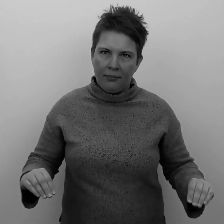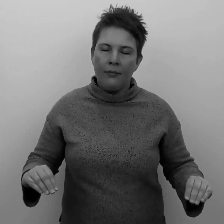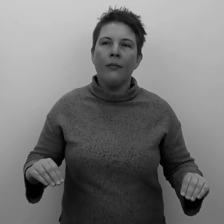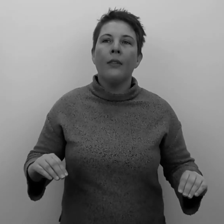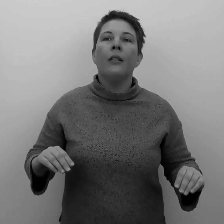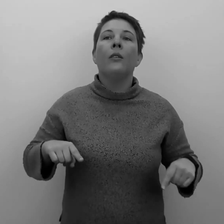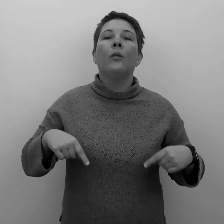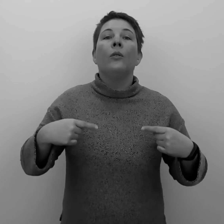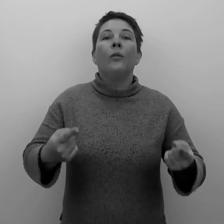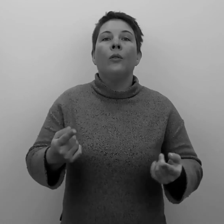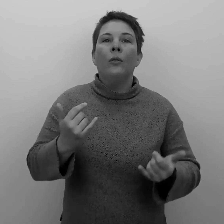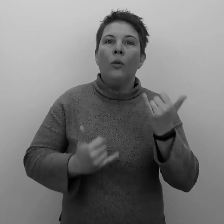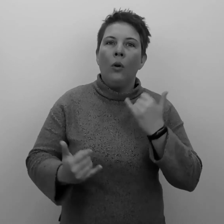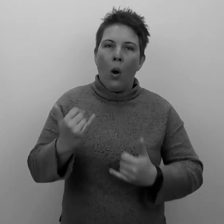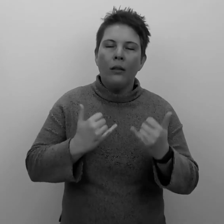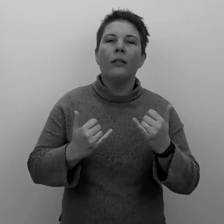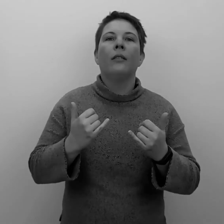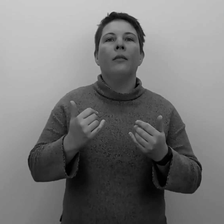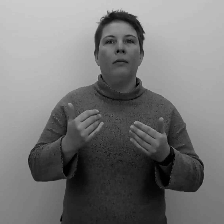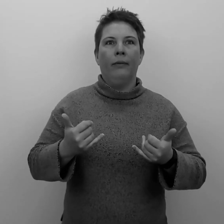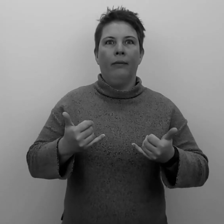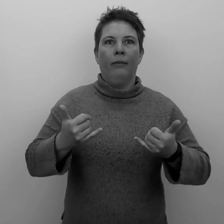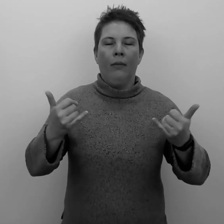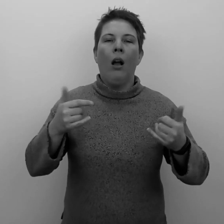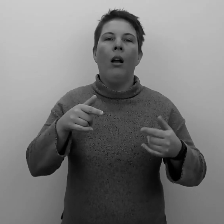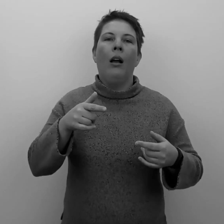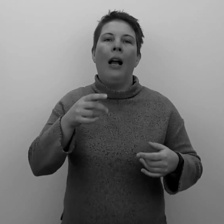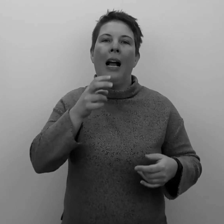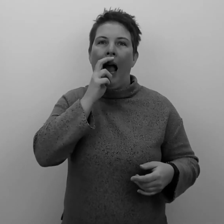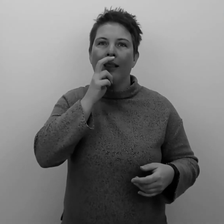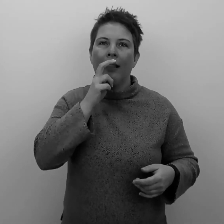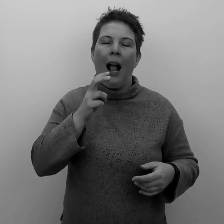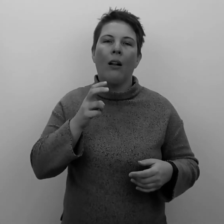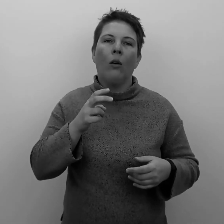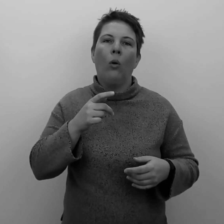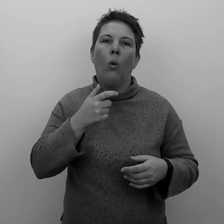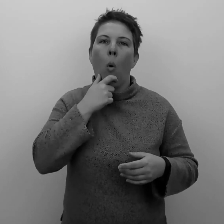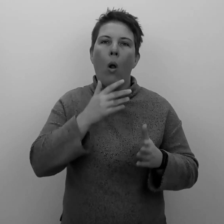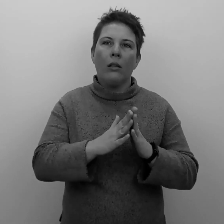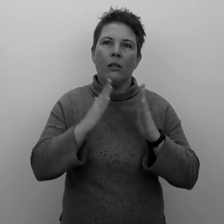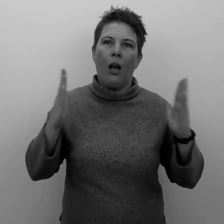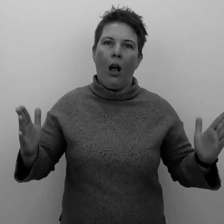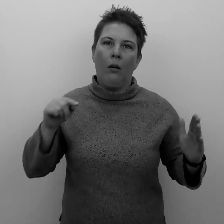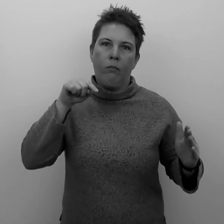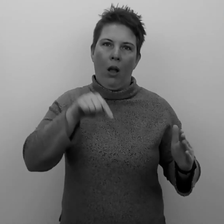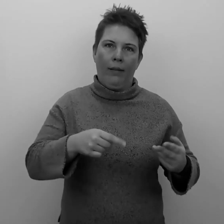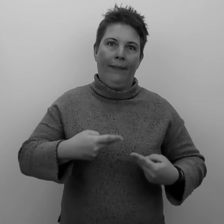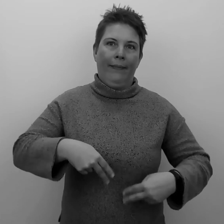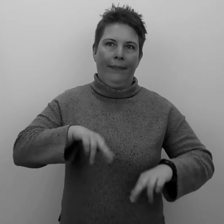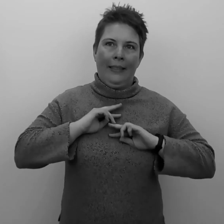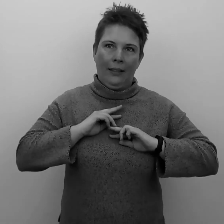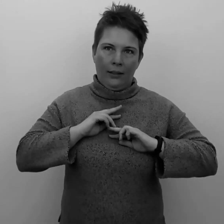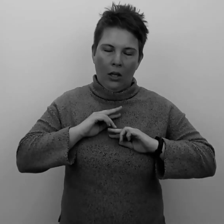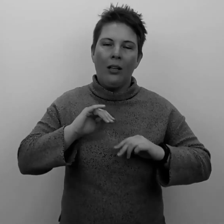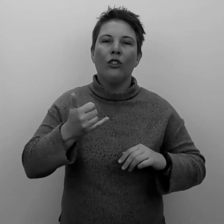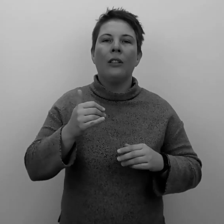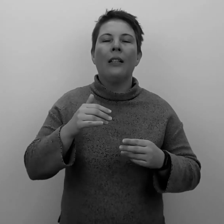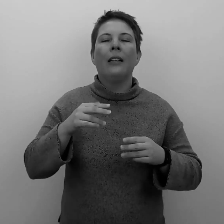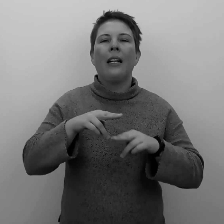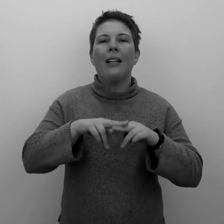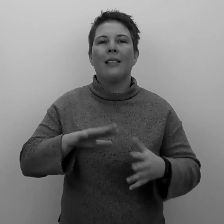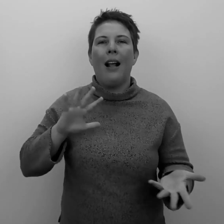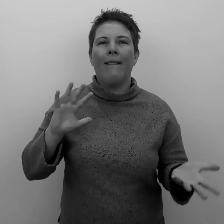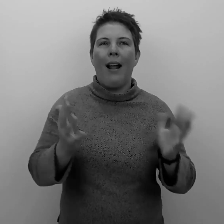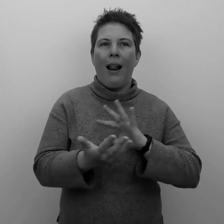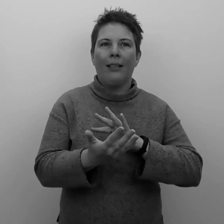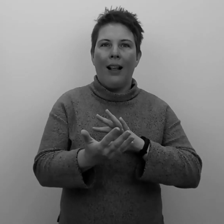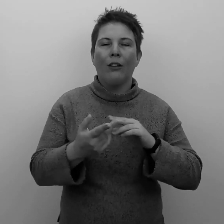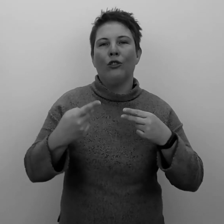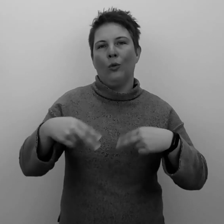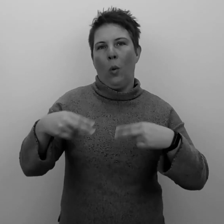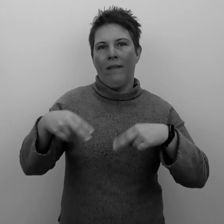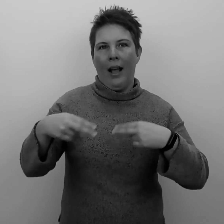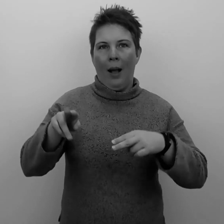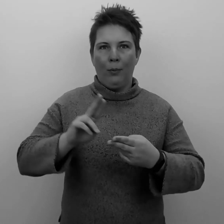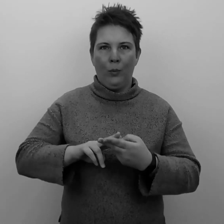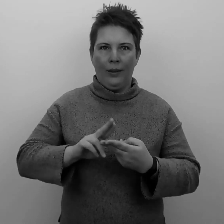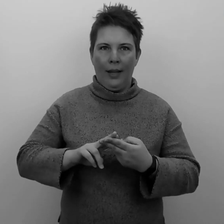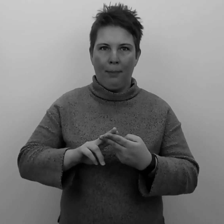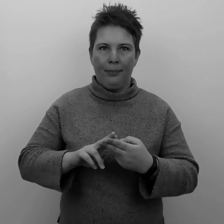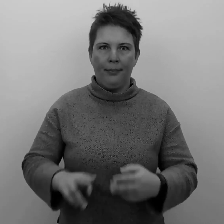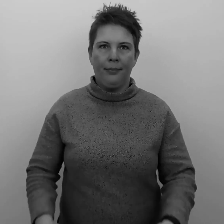Egyike a kevés számú ünnepnek, amely a Kádár-korszakban született, és a rendszerváltás után is folytatódott.